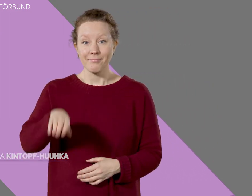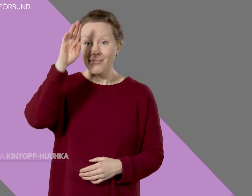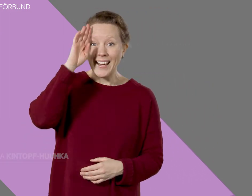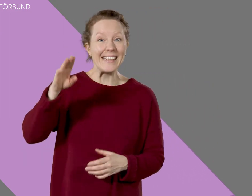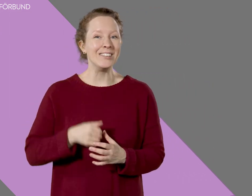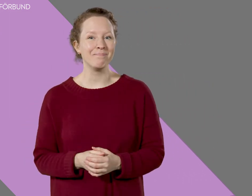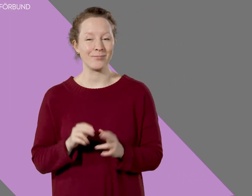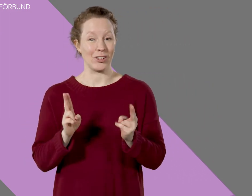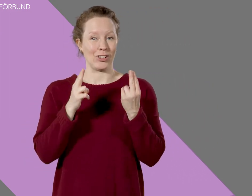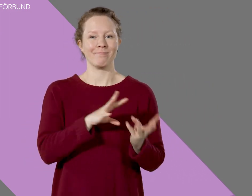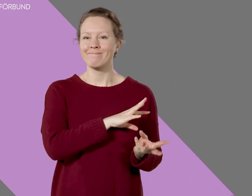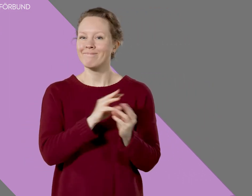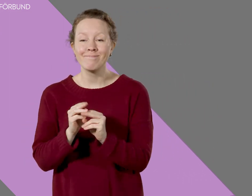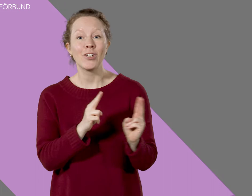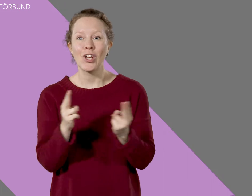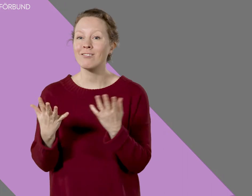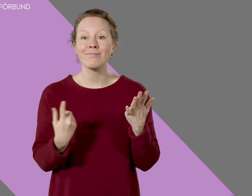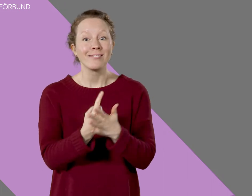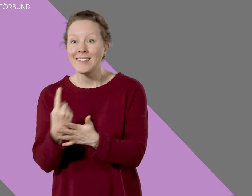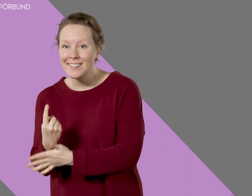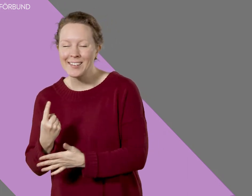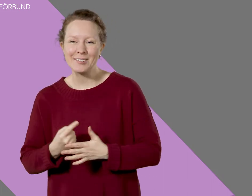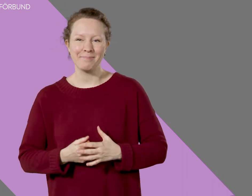Hej! Det är dag igen att gå igenom vad som är aktuellt i nyhetsväg.